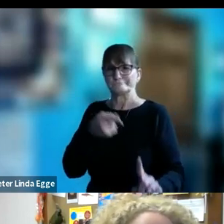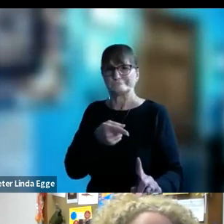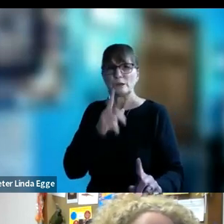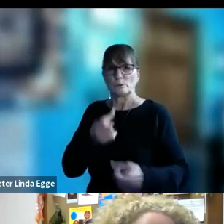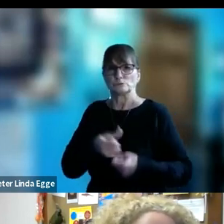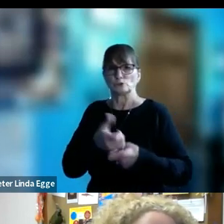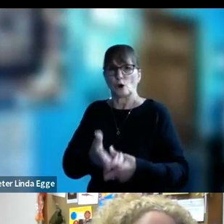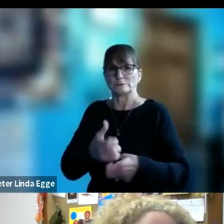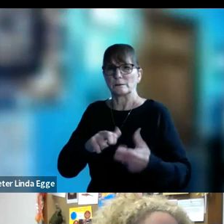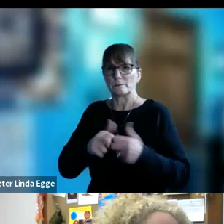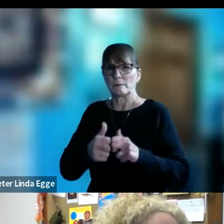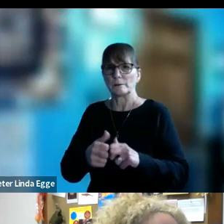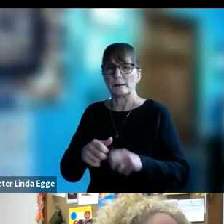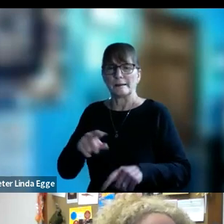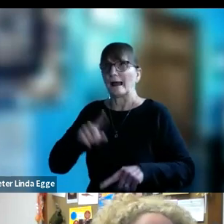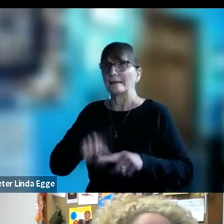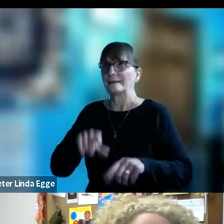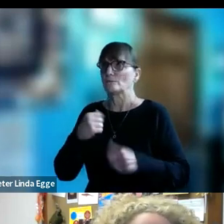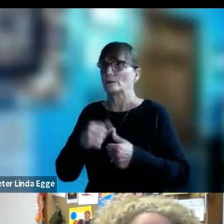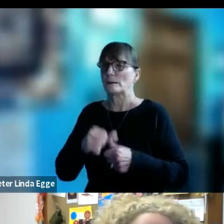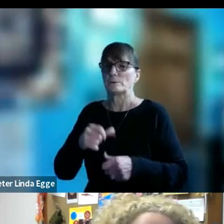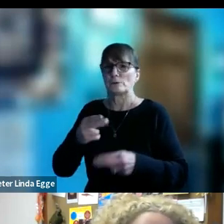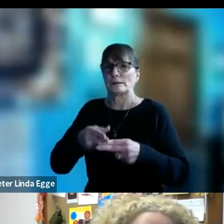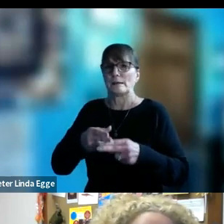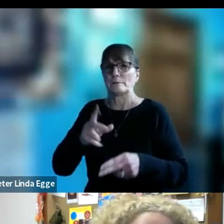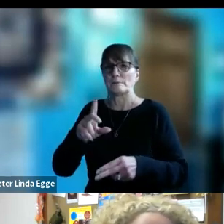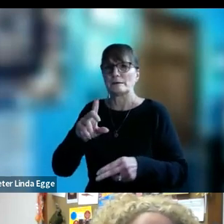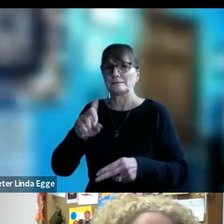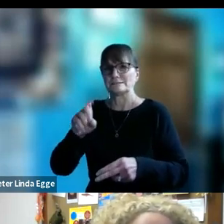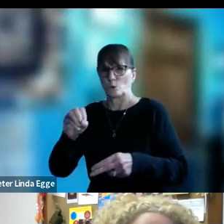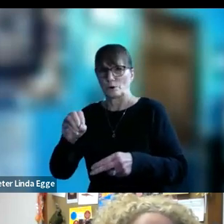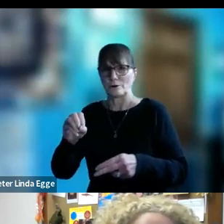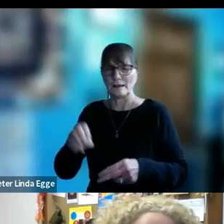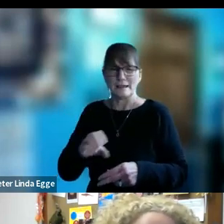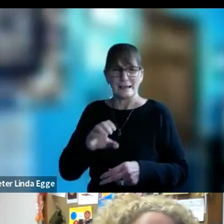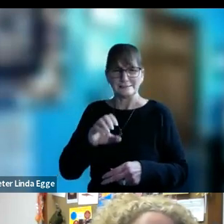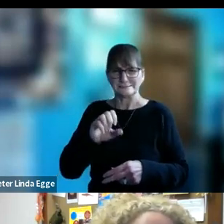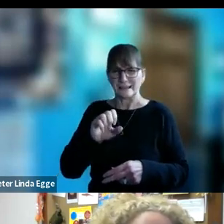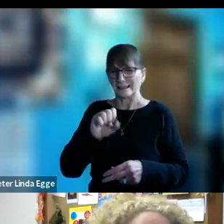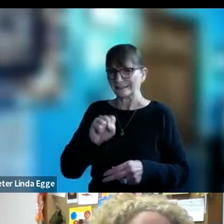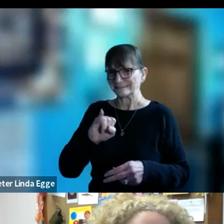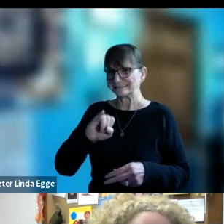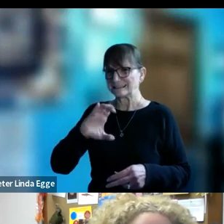Y me disculpo, por no poder recordar el nombre del trastorno ni aunque mi vida dependiera de ello, pero es como algo cíclico y es causado por la marihuana.